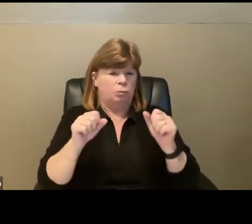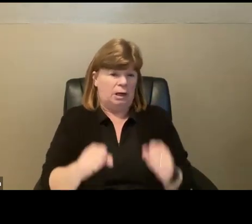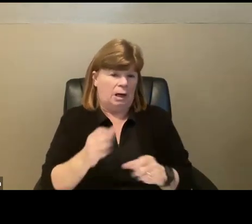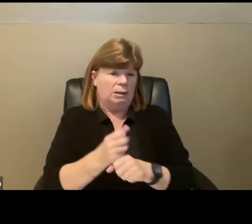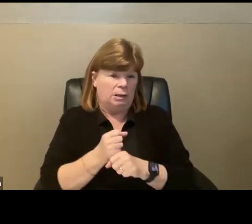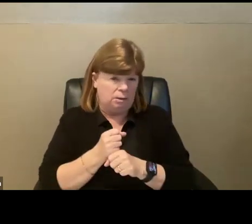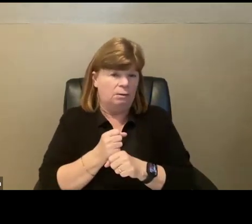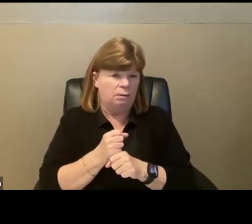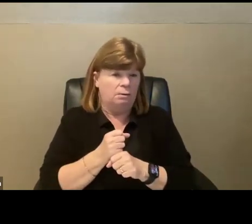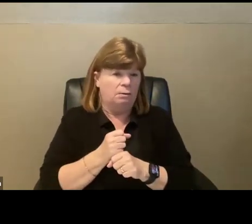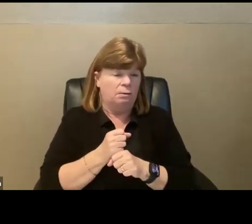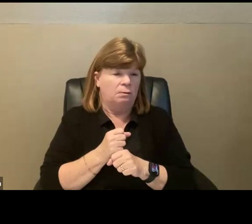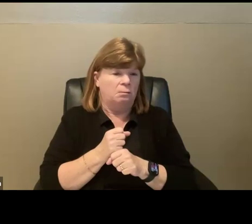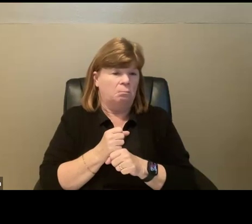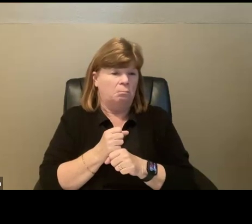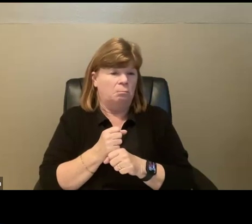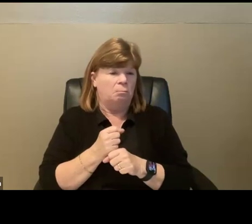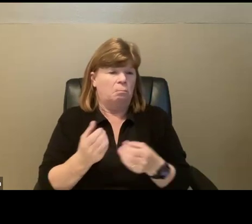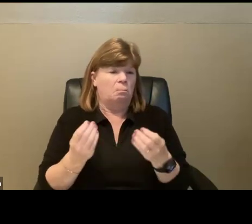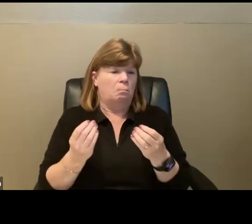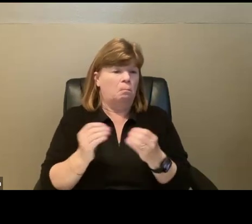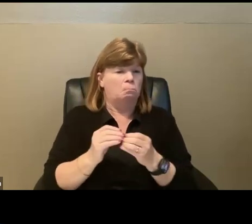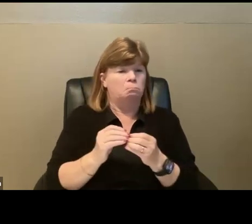¿Es probable que puedas hacer esto en este momento?